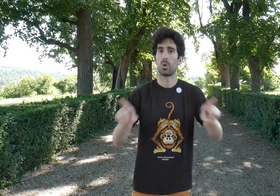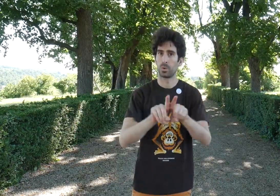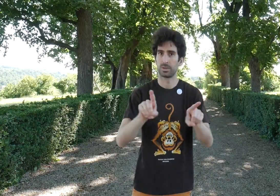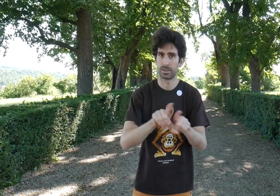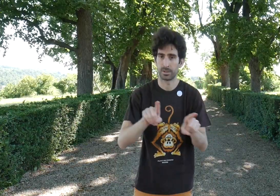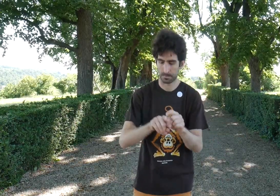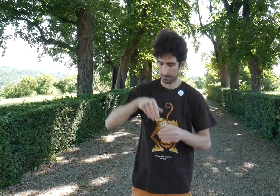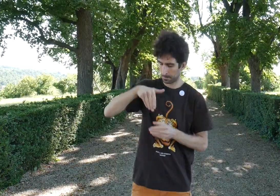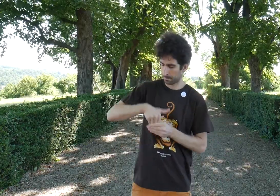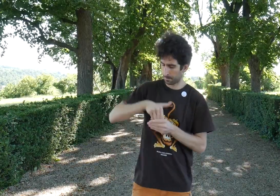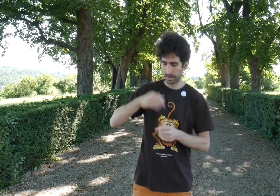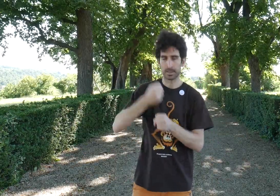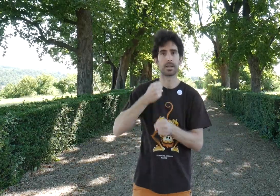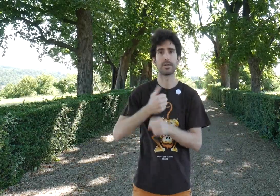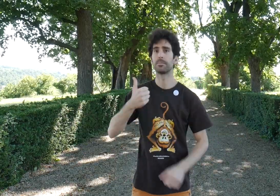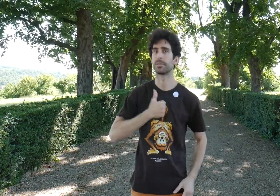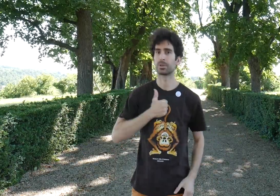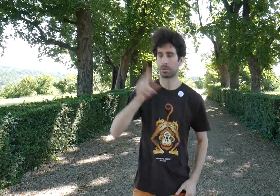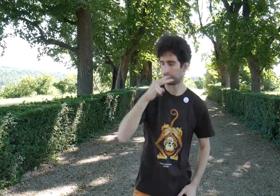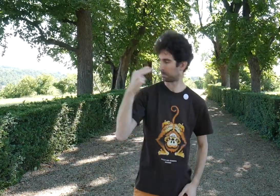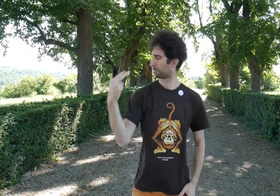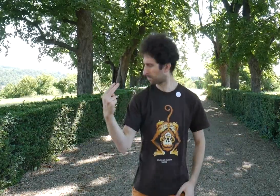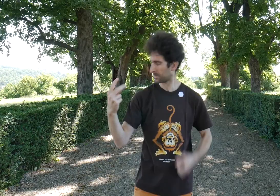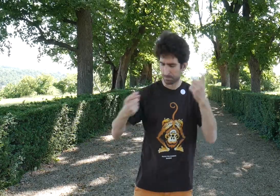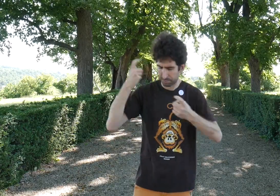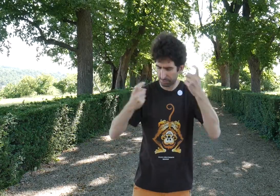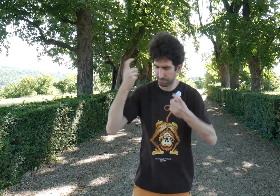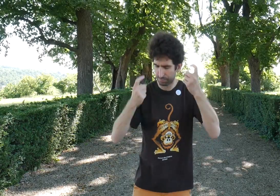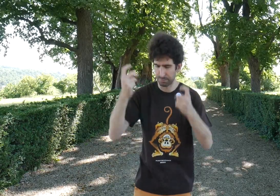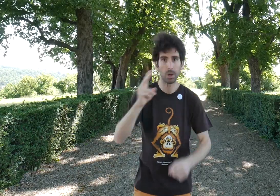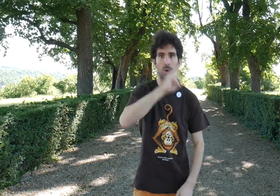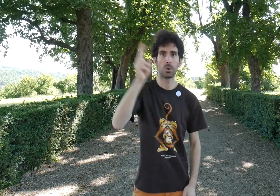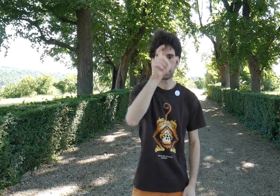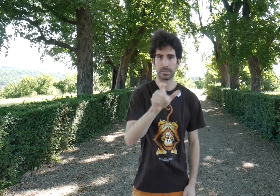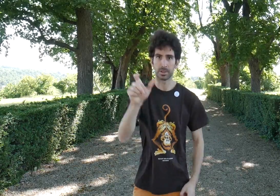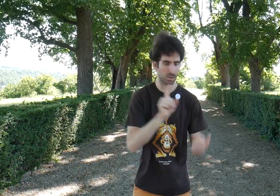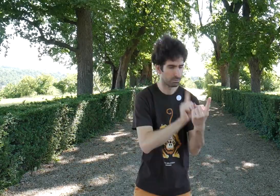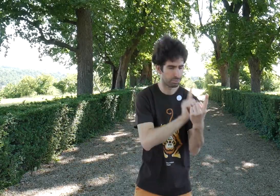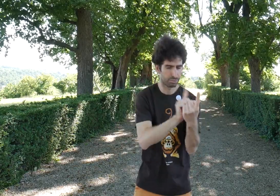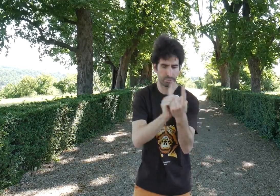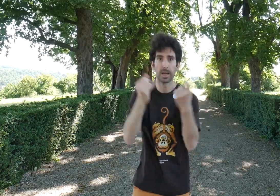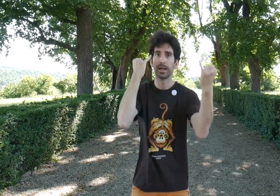C'est aussi un travail personnel de prendre du recul sur soi-même, de rencontrer d'autres personnes